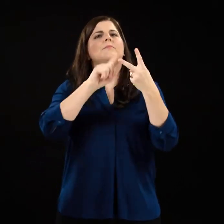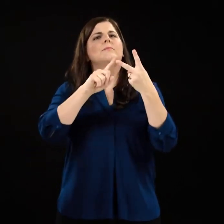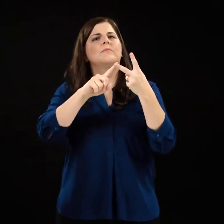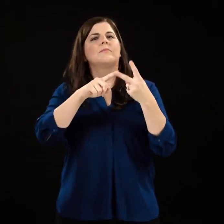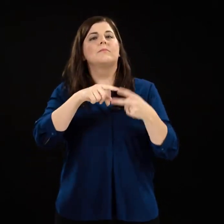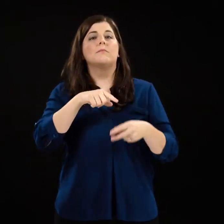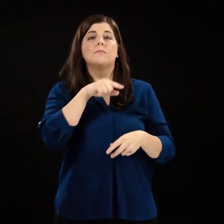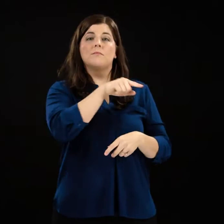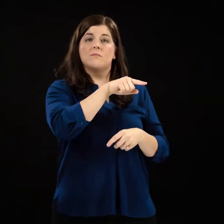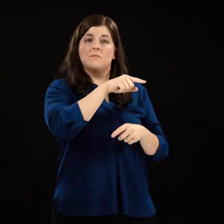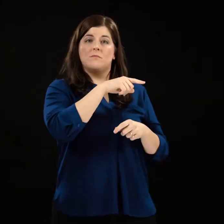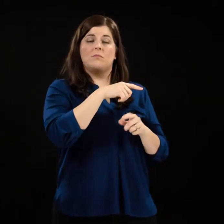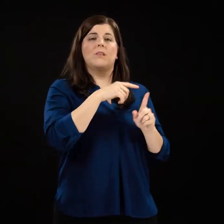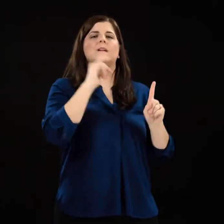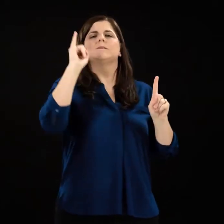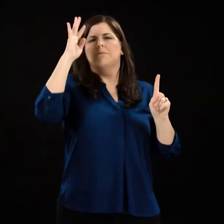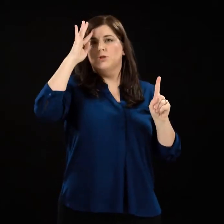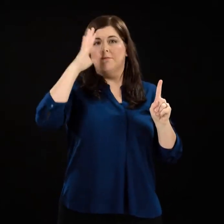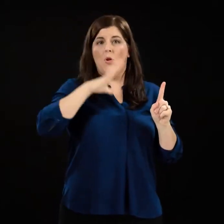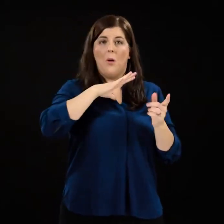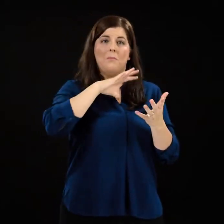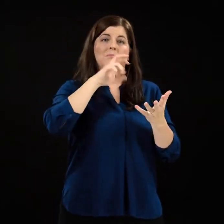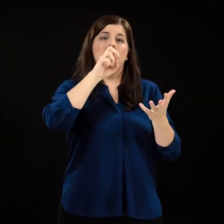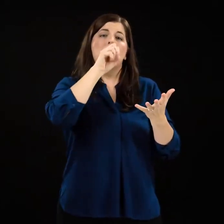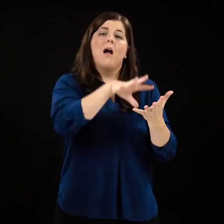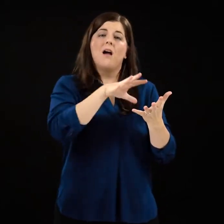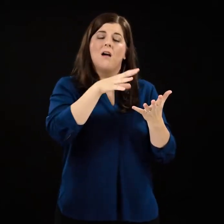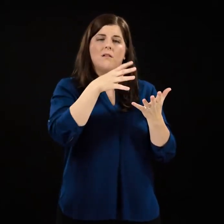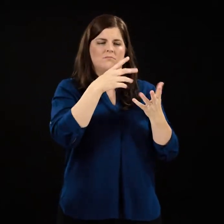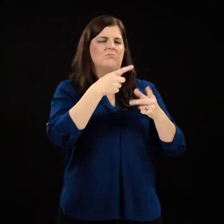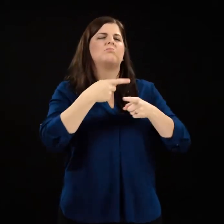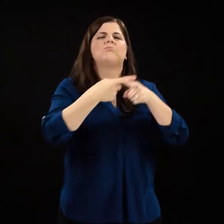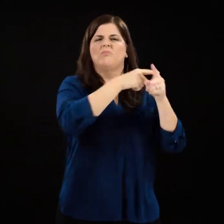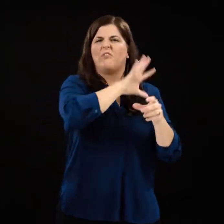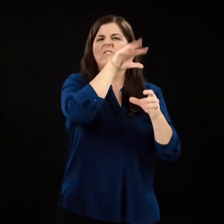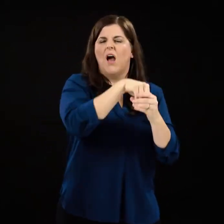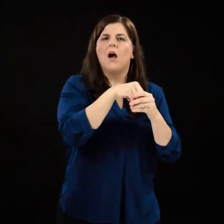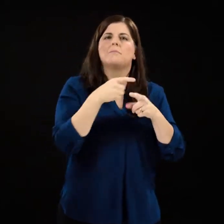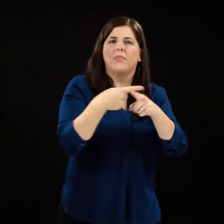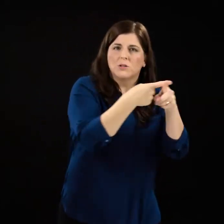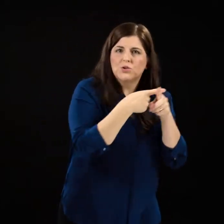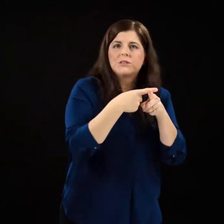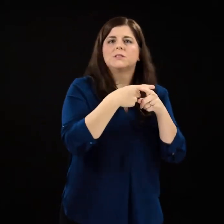données excédentaires à 50 $ et les frais d'itinérance à 100 $